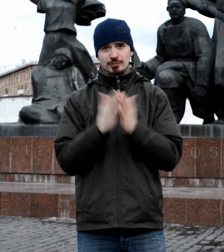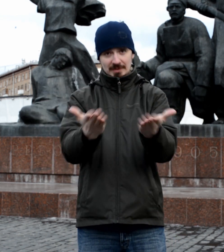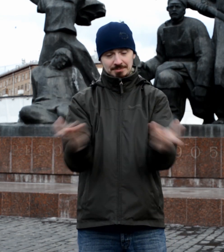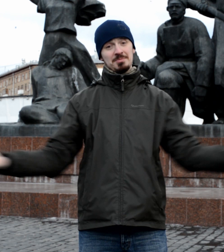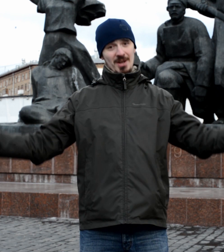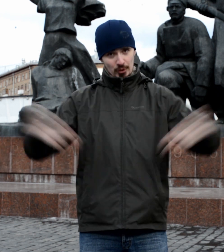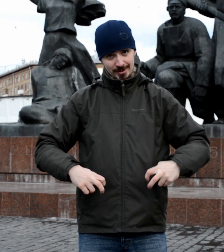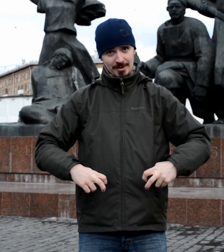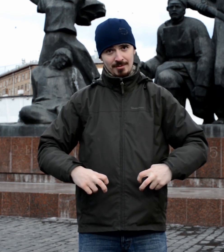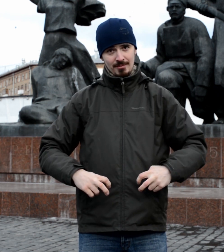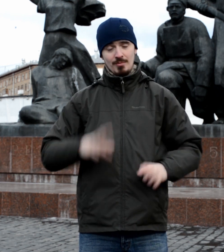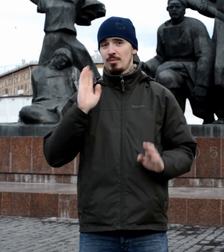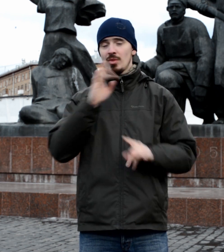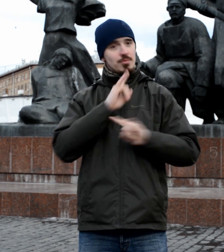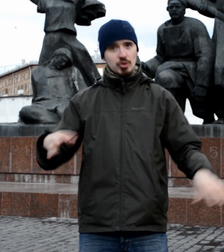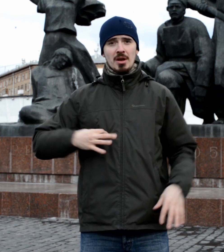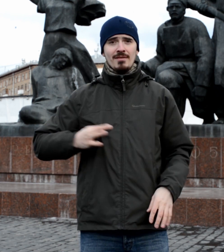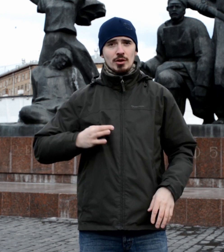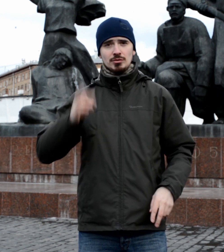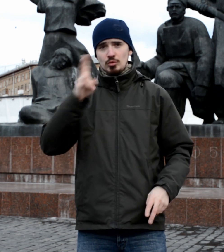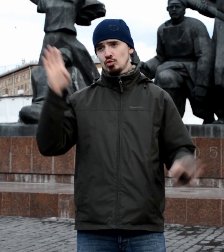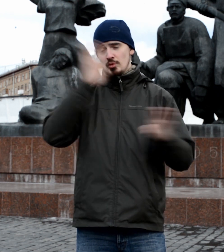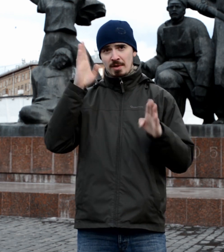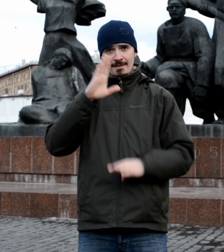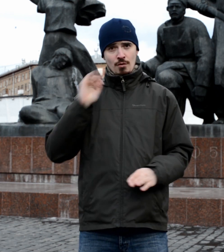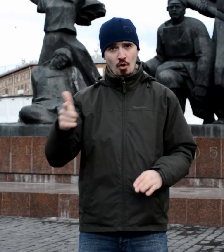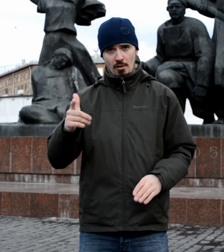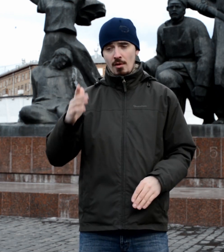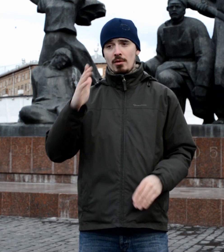Прошу вас – приходите! Не будьте равнодушны к судьбе ВОГ.